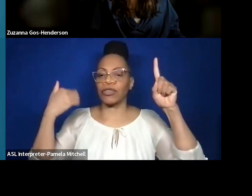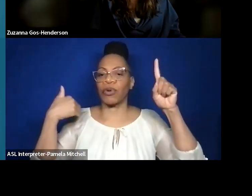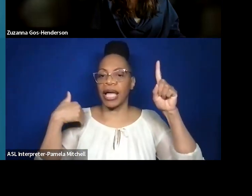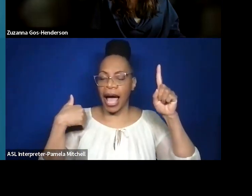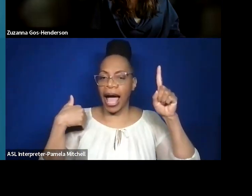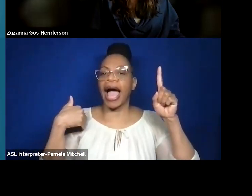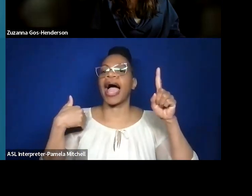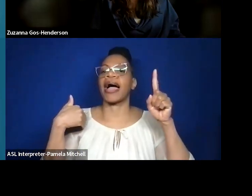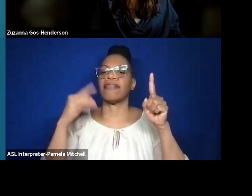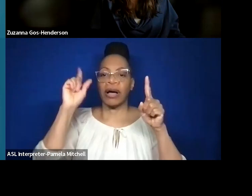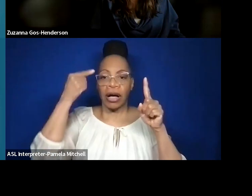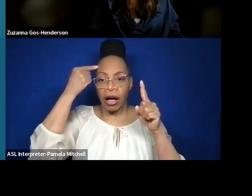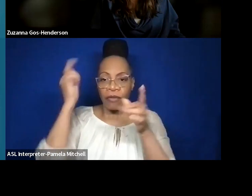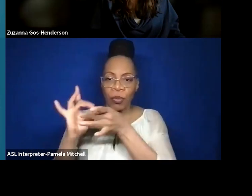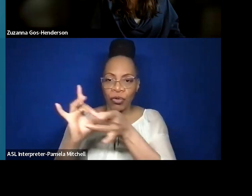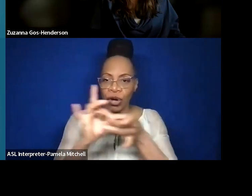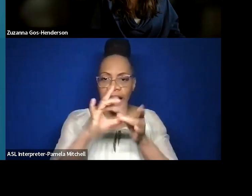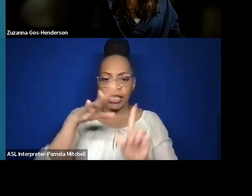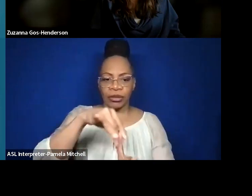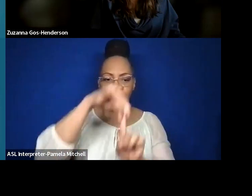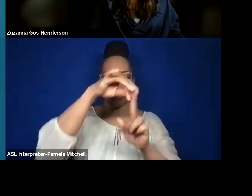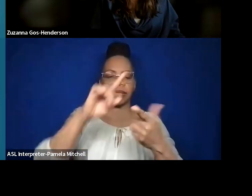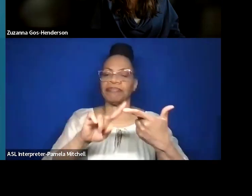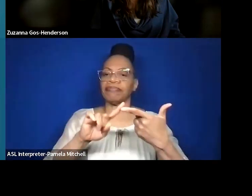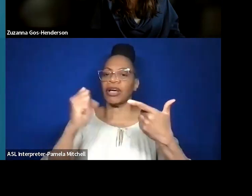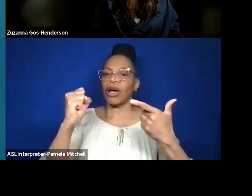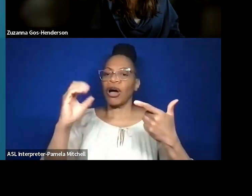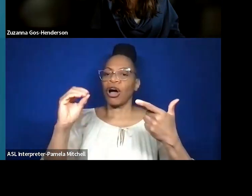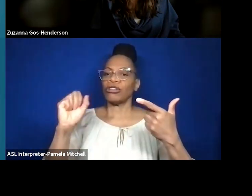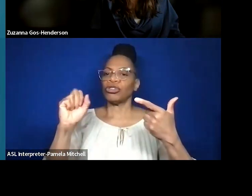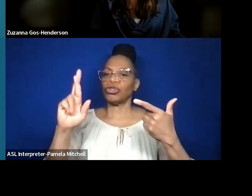tenemos al gerente de casos entrenado en SOAR y también